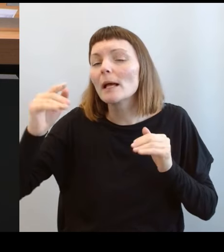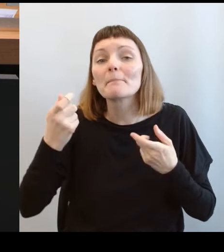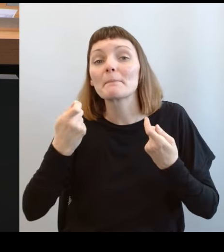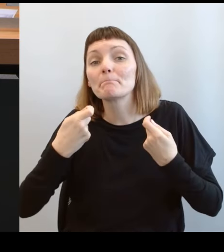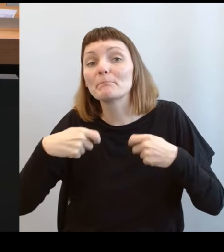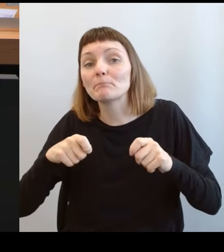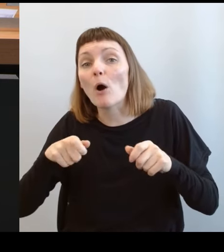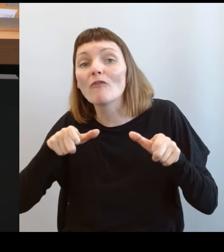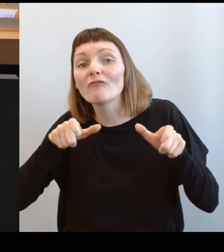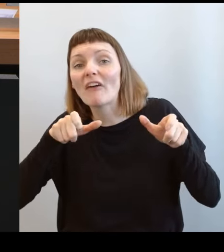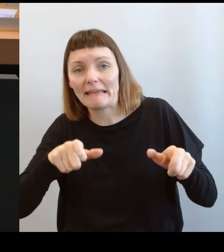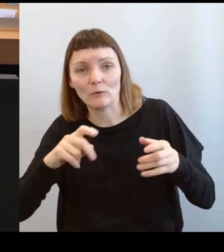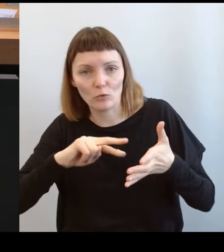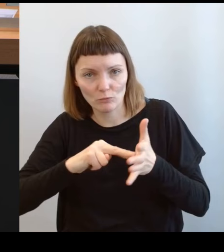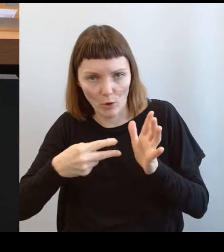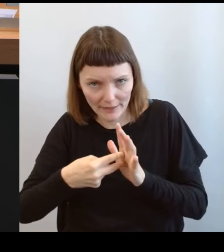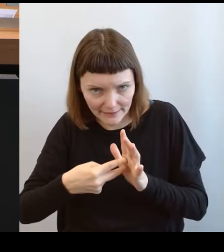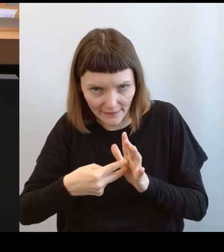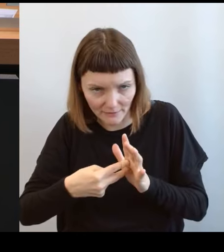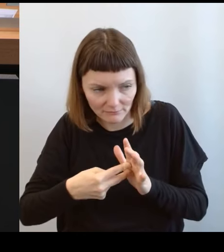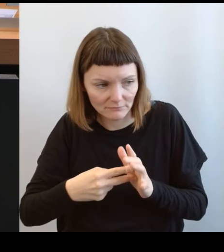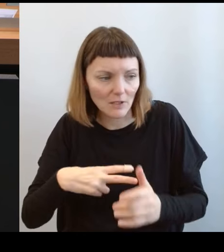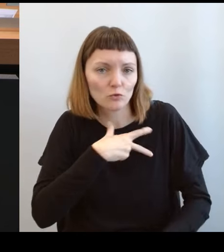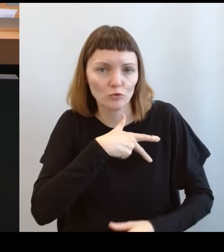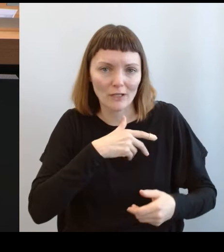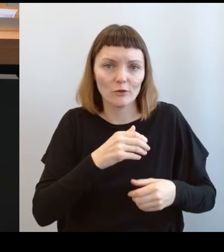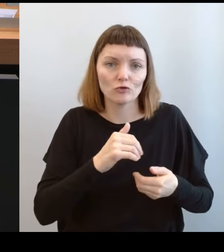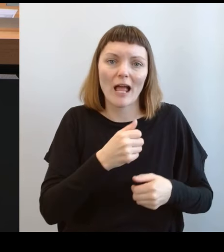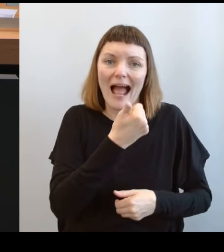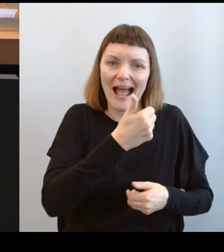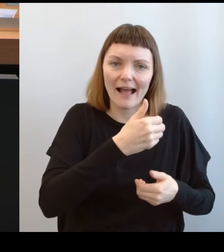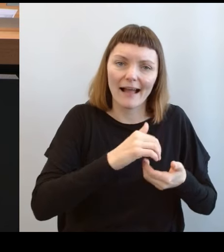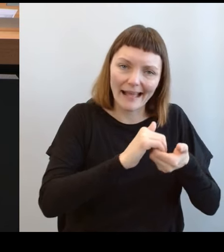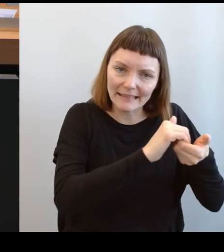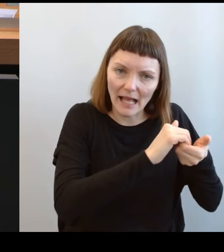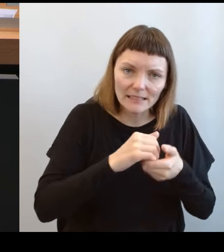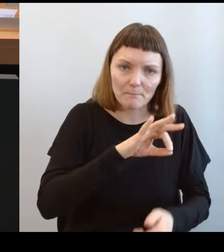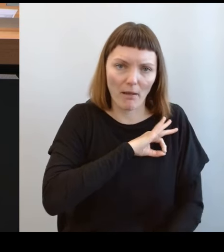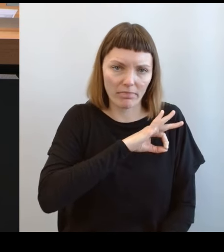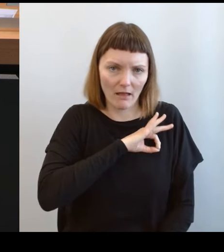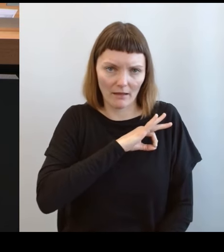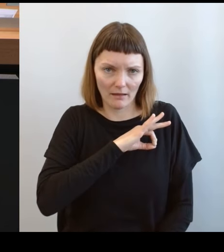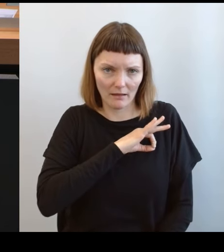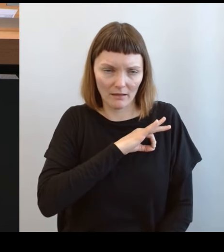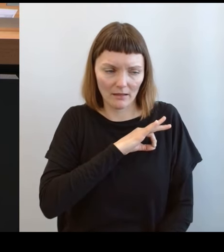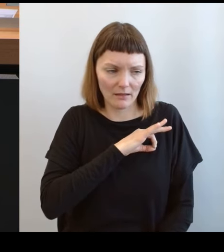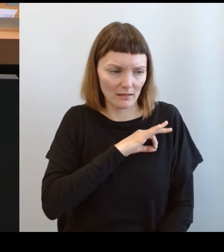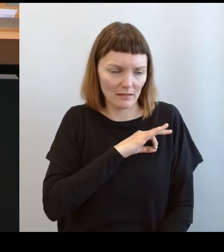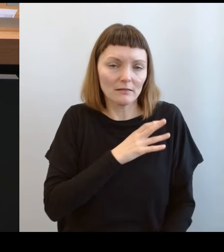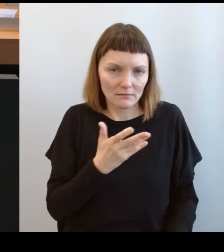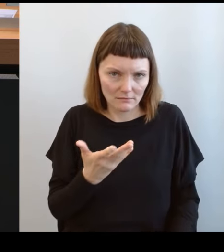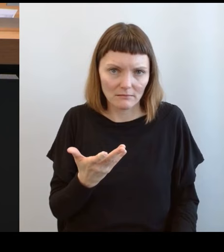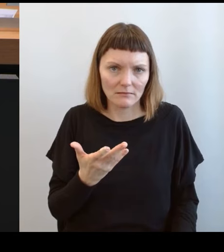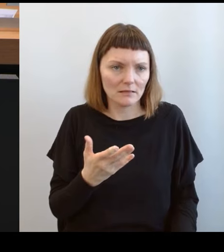Einheitspartei, die Sie auch heute noch konsequent fortsetzen und mit Umwelt und Klima verbrämen oder sonst irgend sowas.